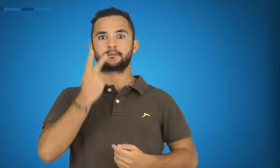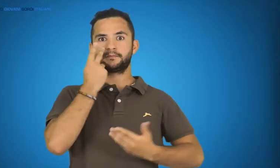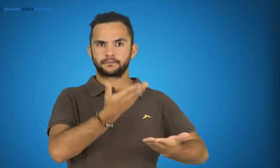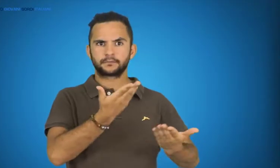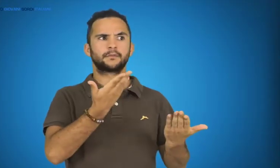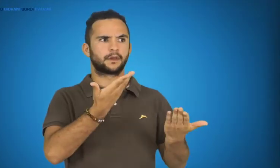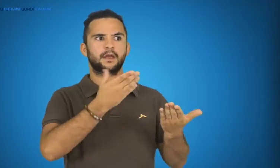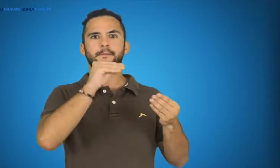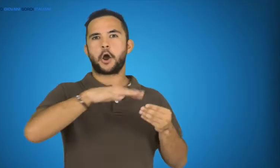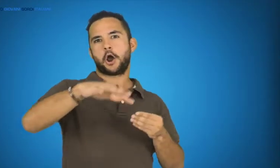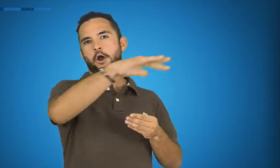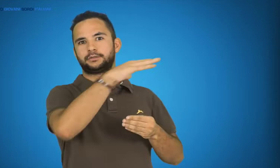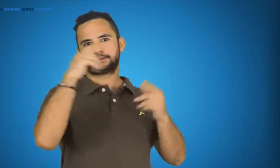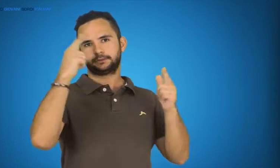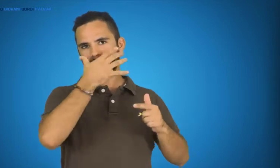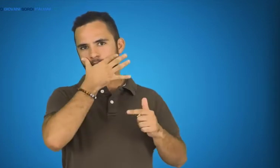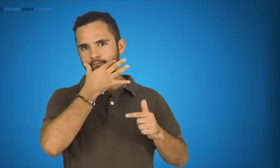Potrete cogliere l’occasione per visitare la bellissima città di Siena.